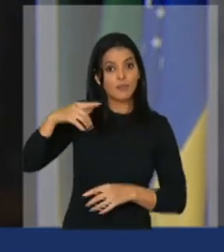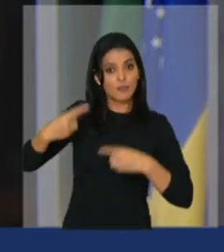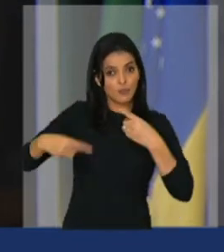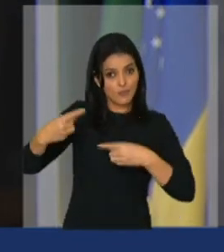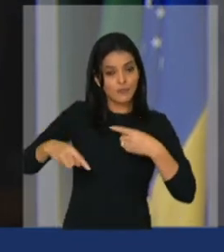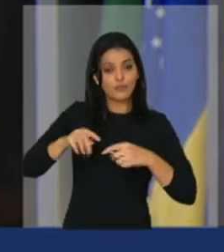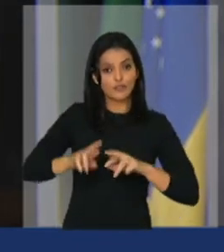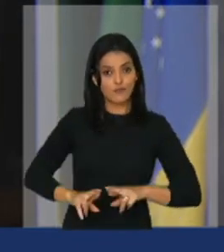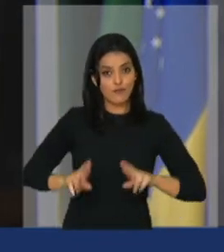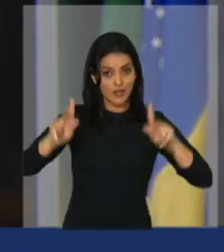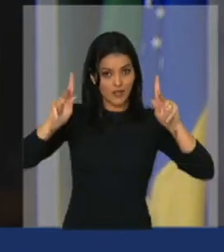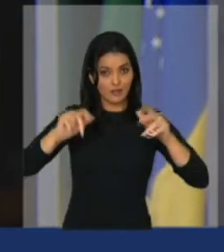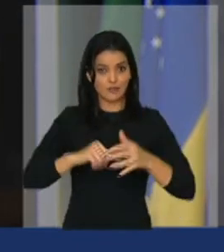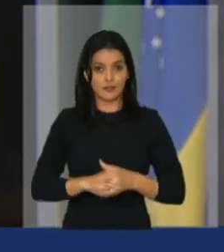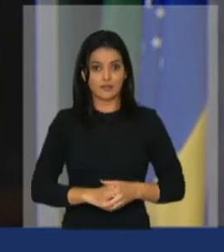TARDE, PROVAVELMENTE, AS QUATORZE HORAS... A VOTAÇÃO